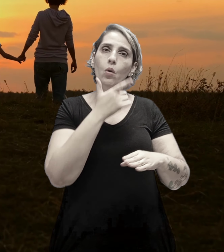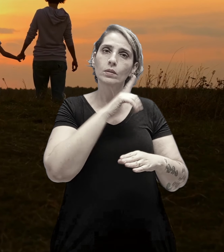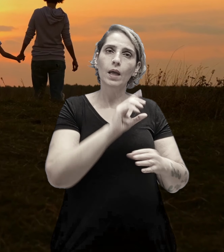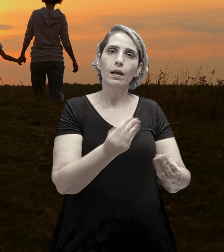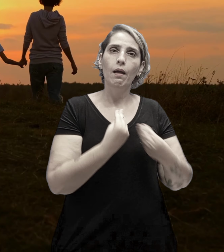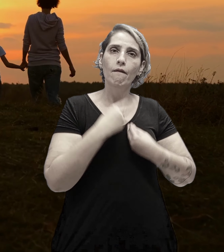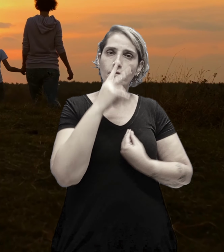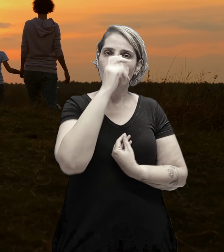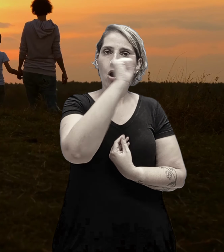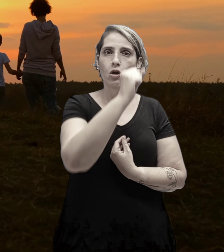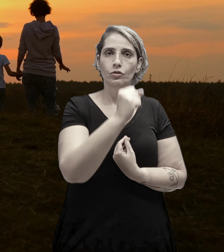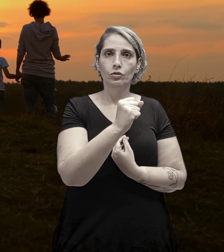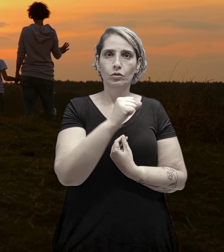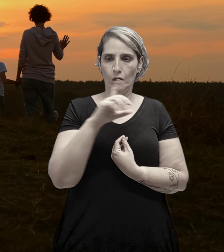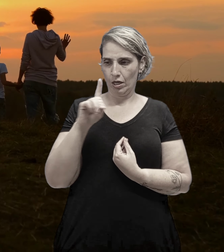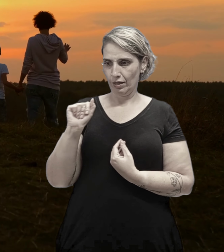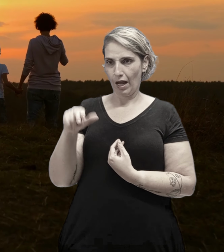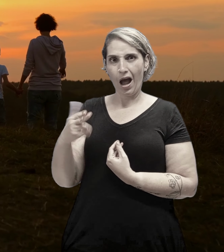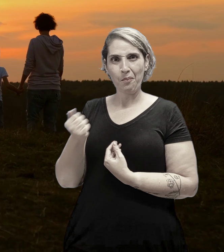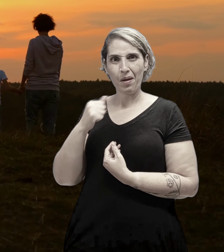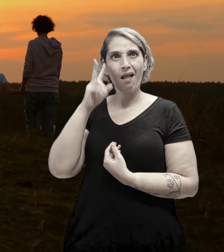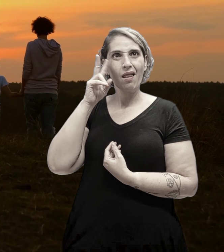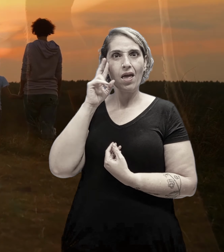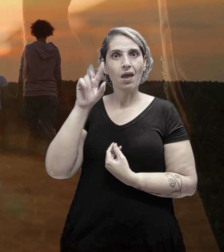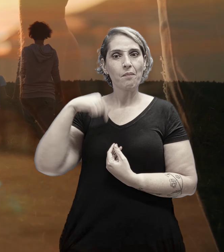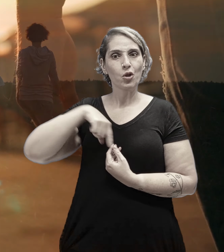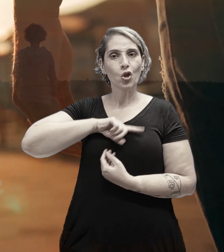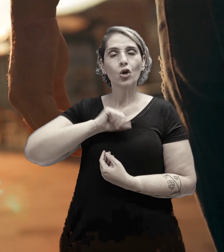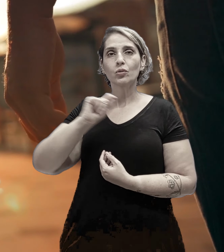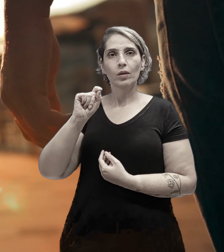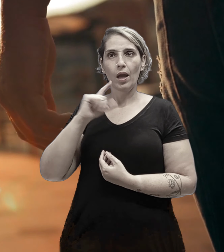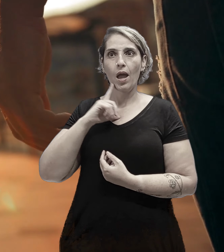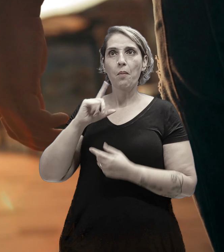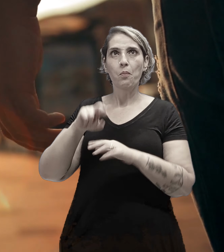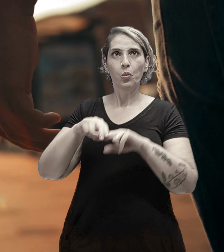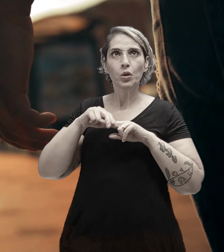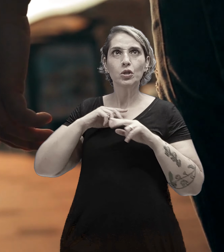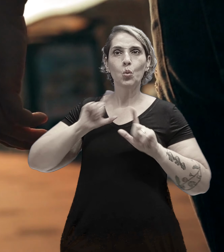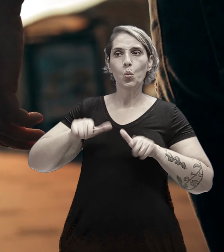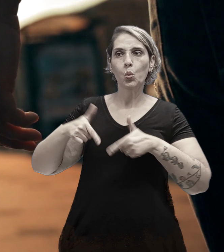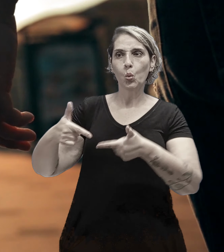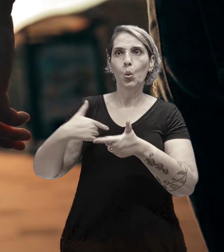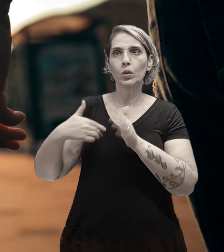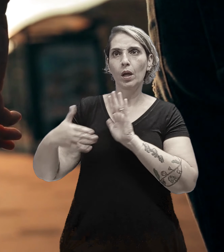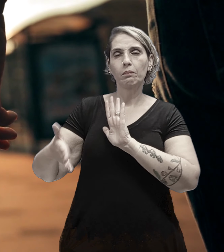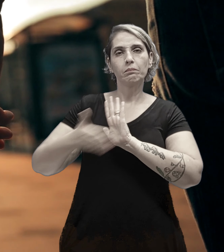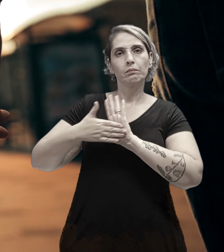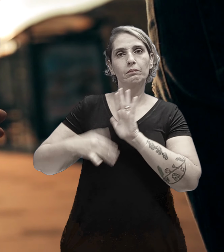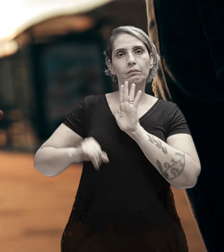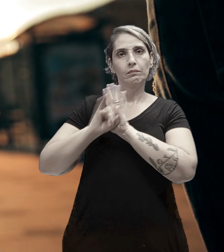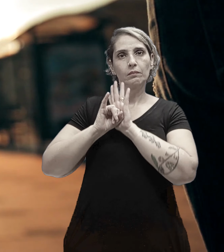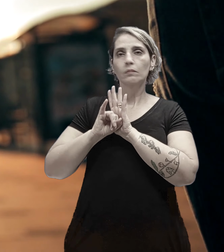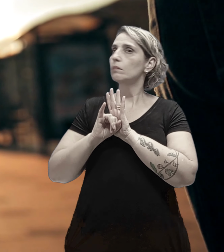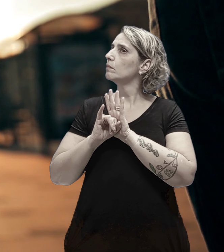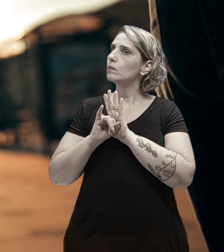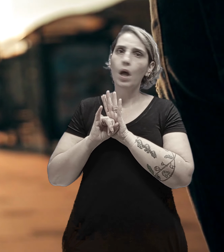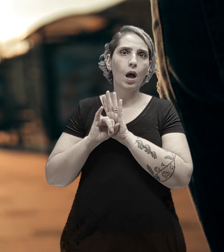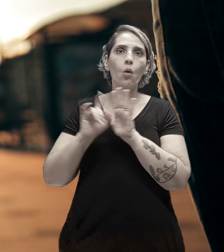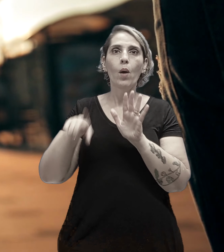O Dharma nos lembra que não somos definidos por nossas lutas, mas pela forma como nos levantamos delas.